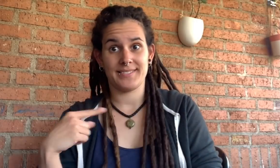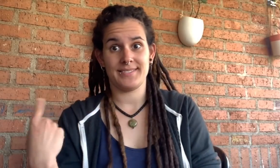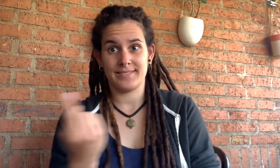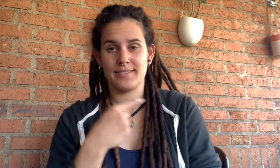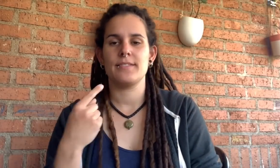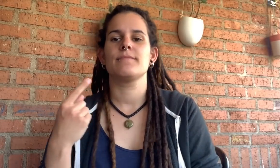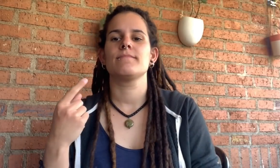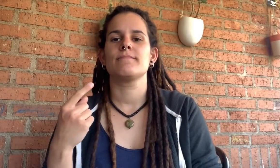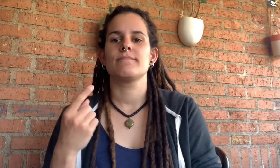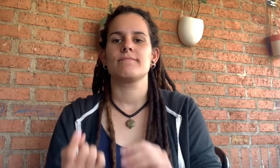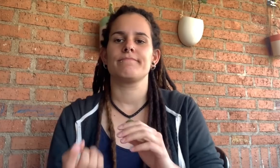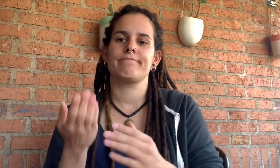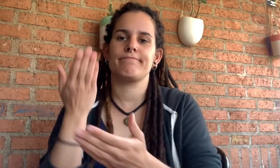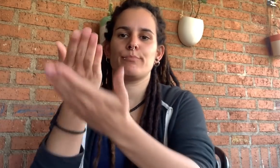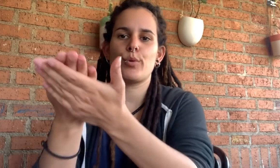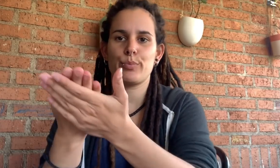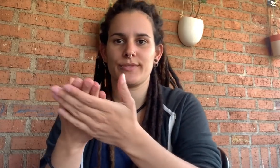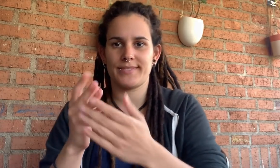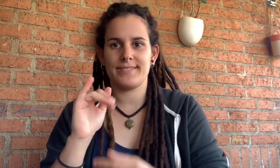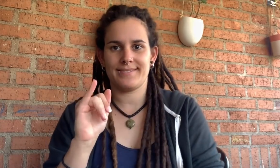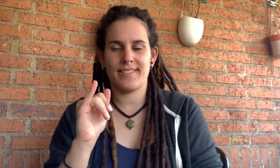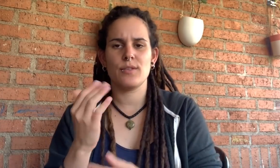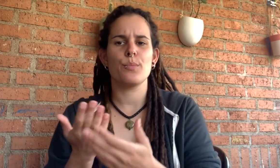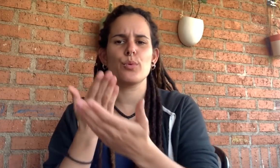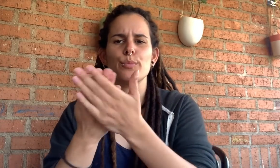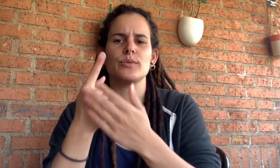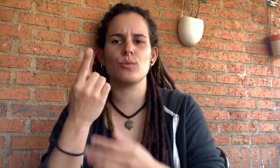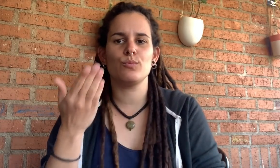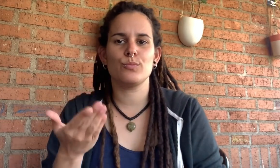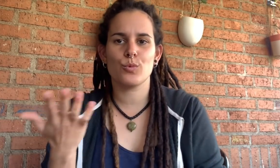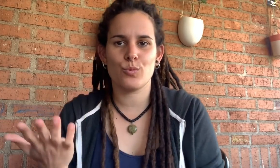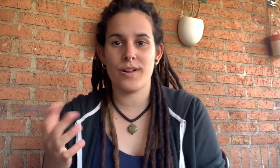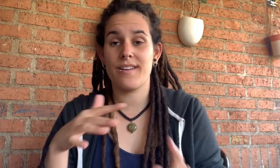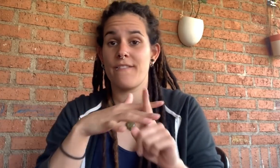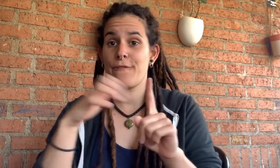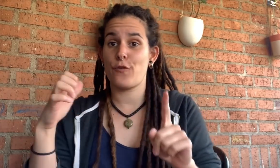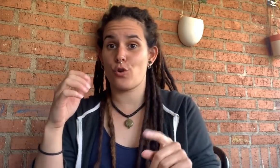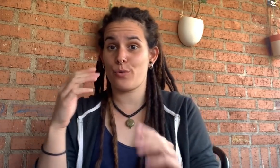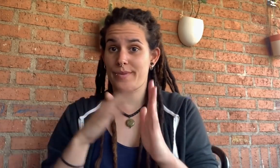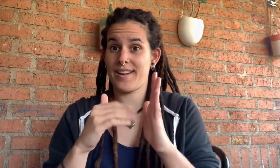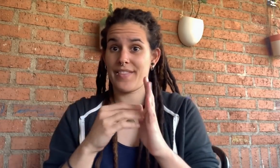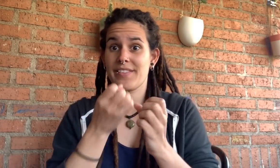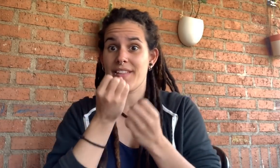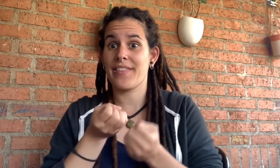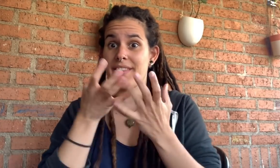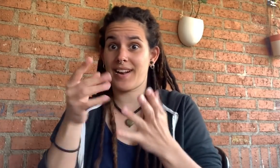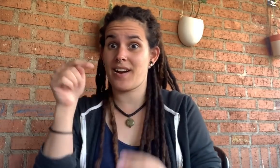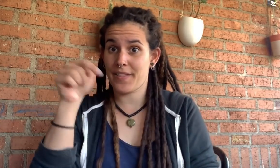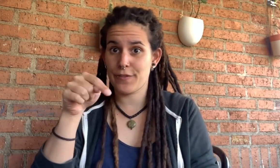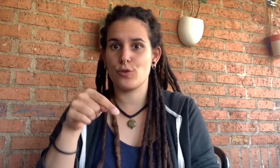La CJS-CNSE también presentó algunas mociones, por ejemplo trasladando la necesidad de que la EUD apruebe la Declaración de Valencia,